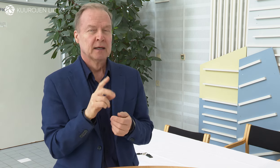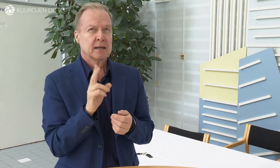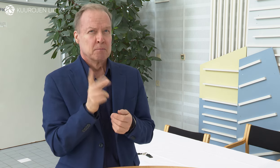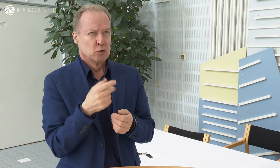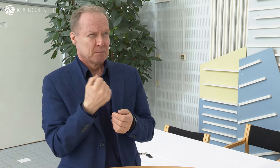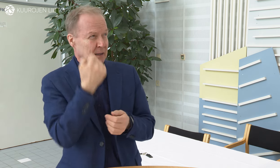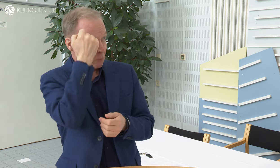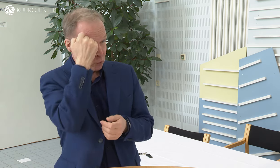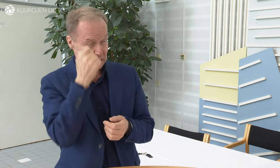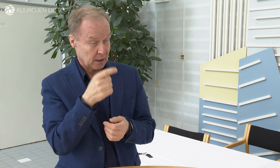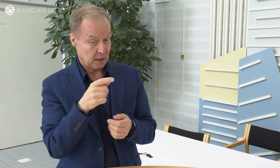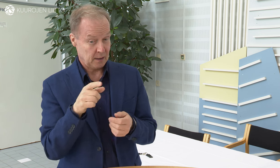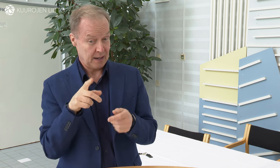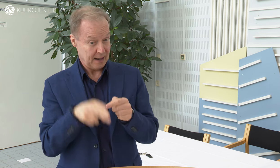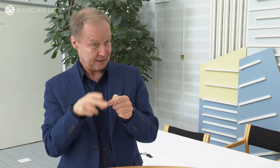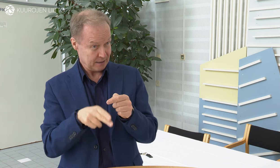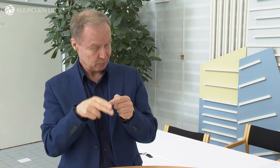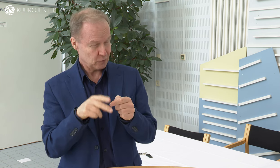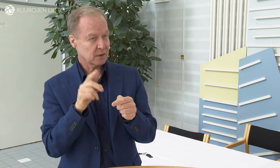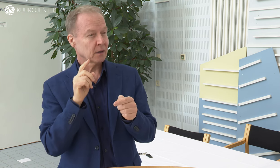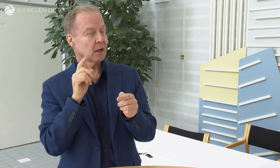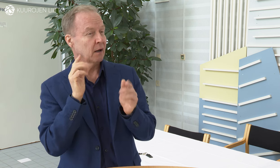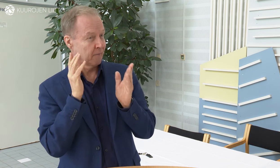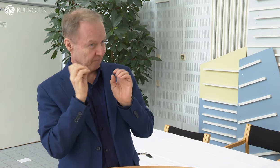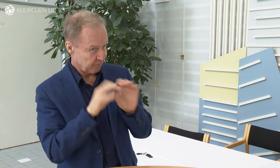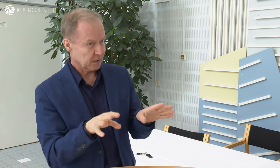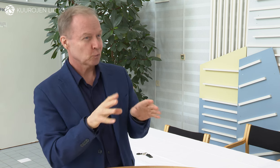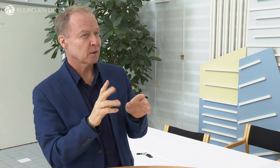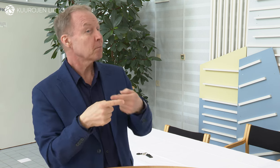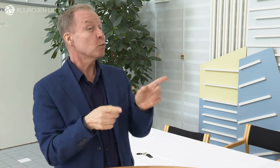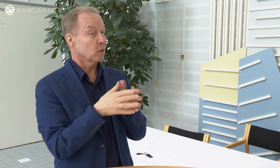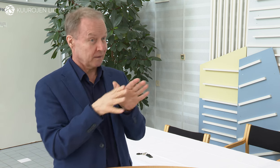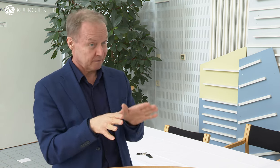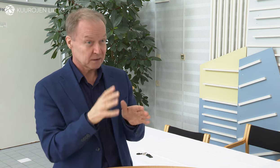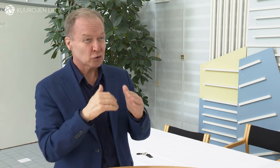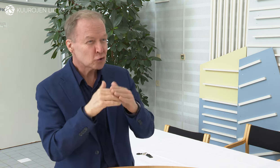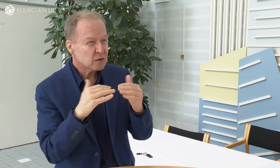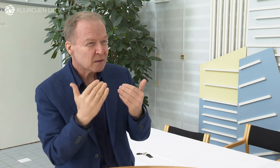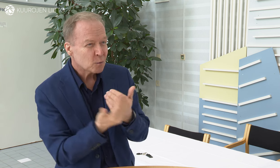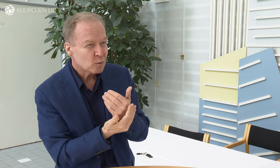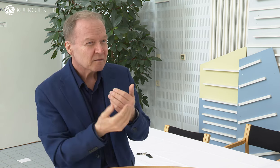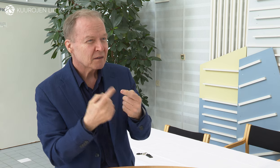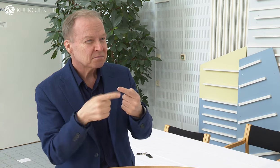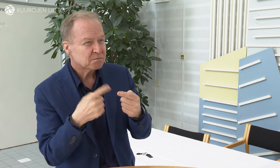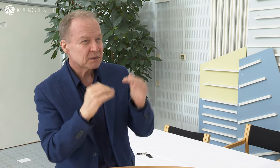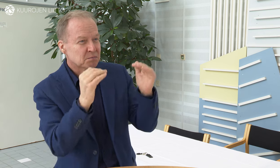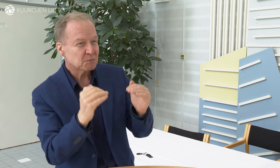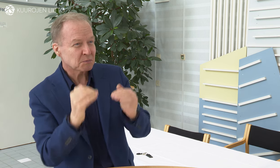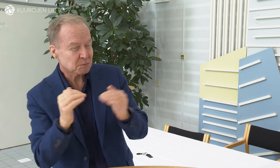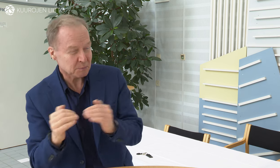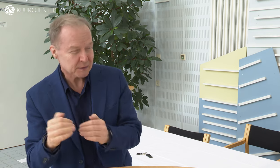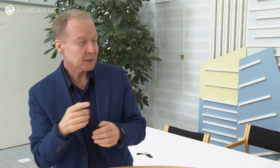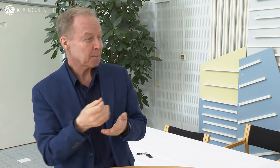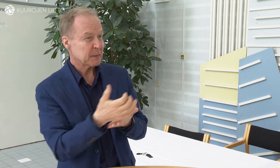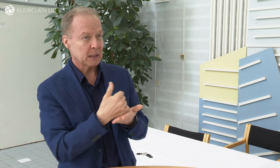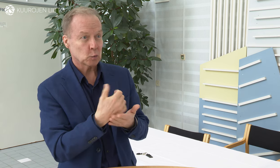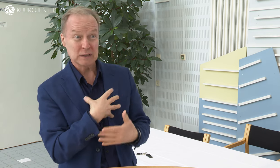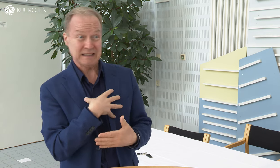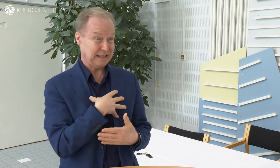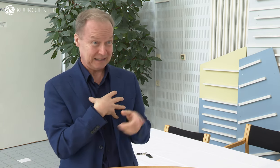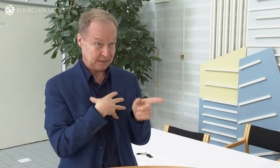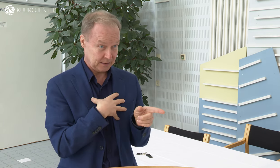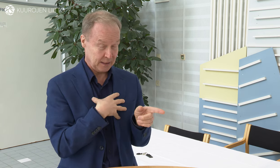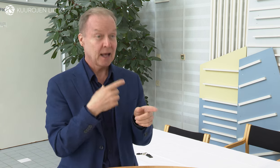On myös muistettava, että hallituksen leikkaukset sosiaaliturvaan koettelevat eniten pienituloisia.